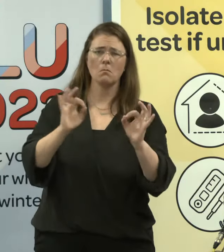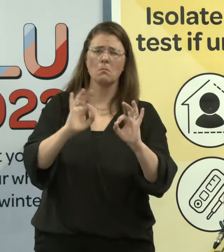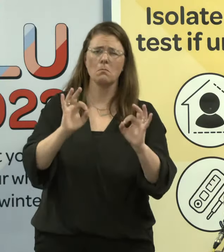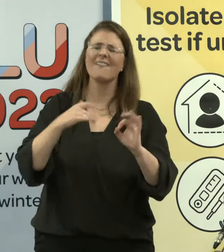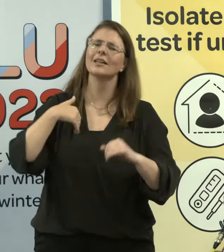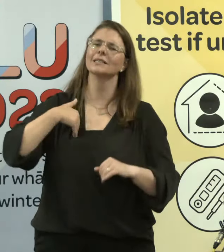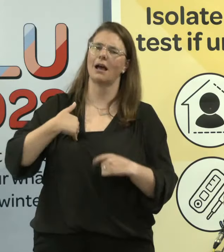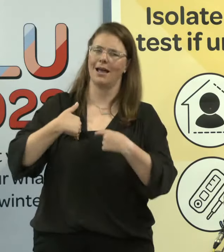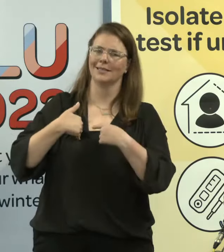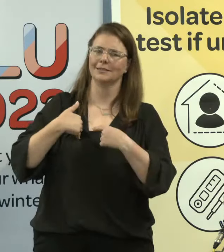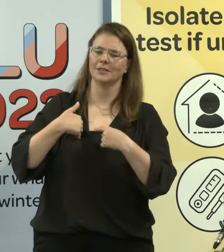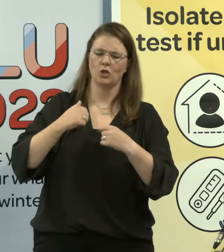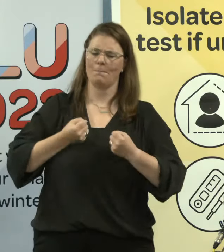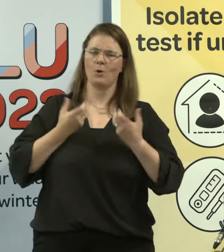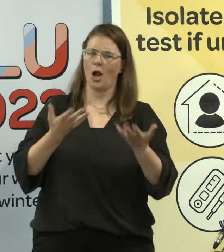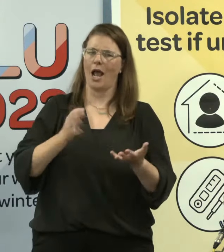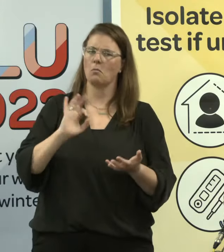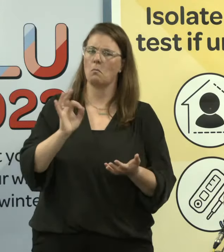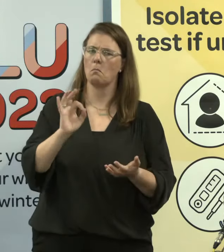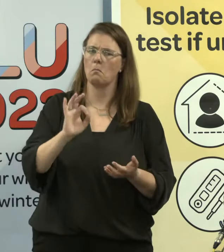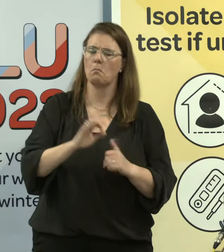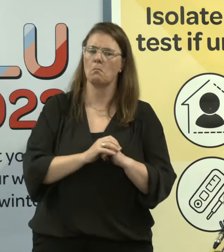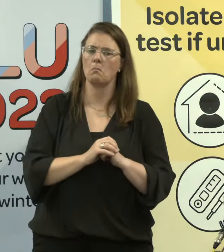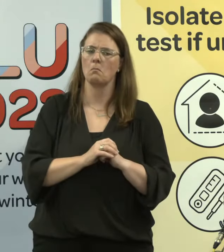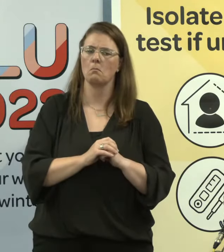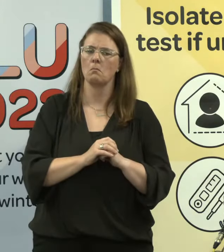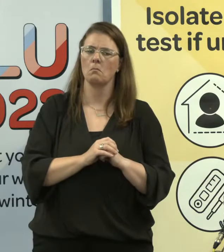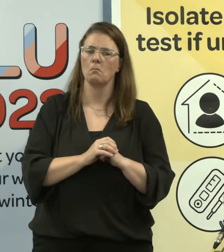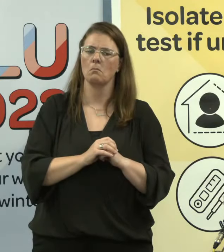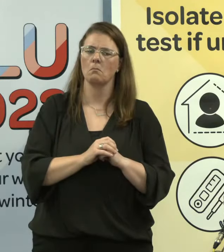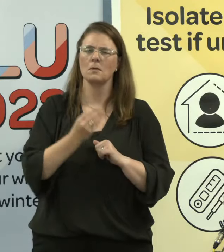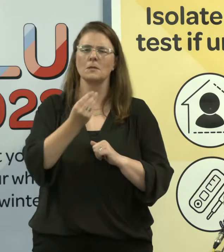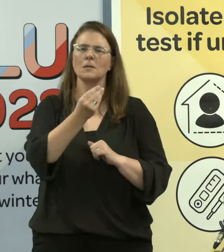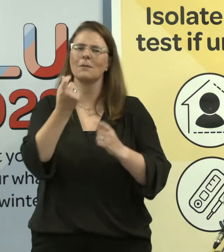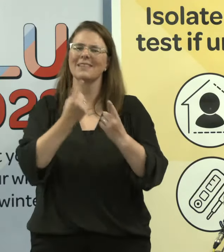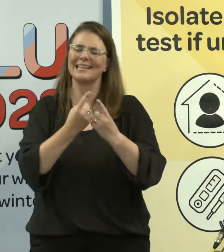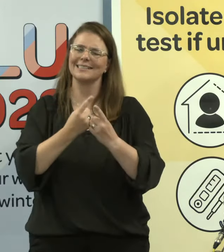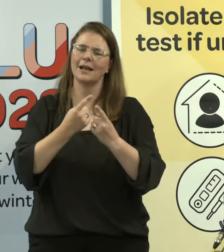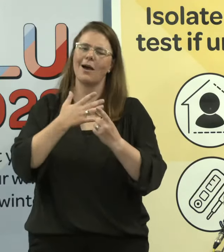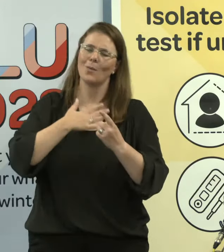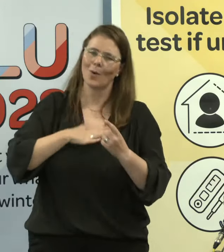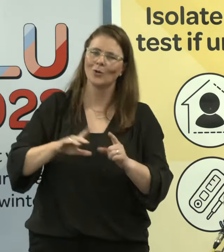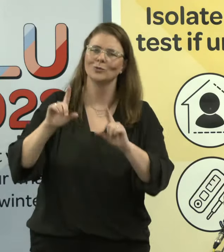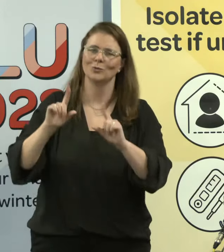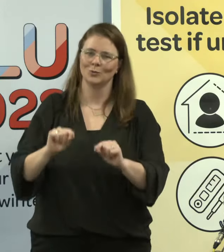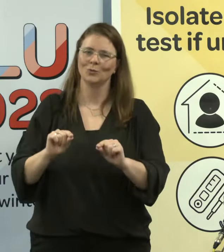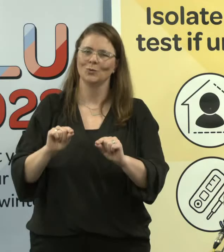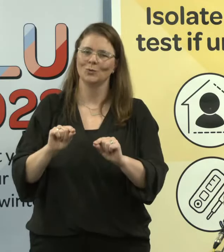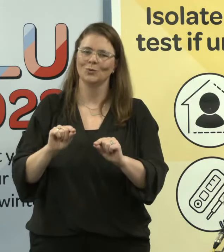hiahia ana ki te whakaae ki